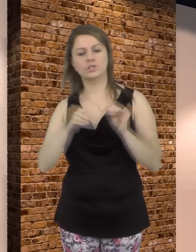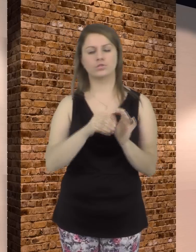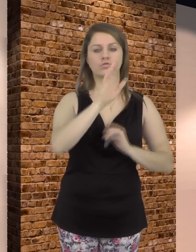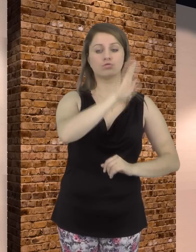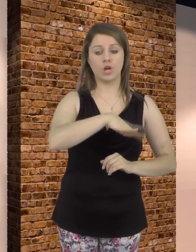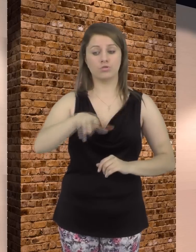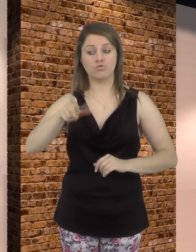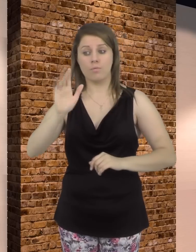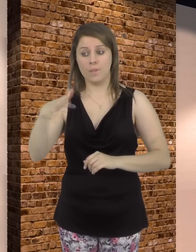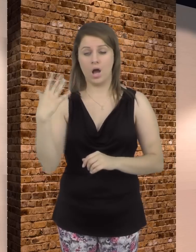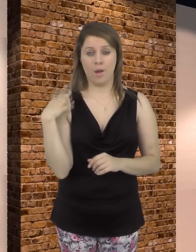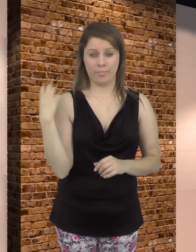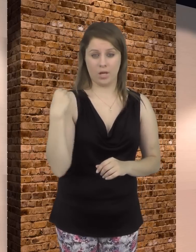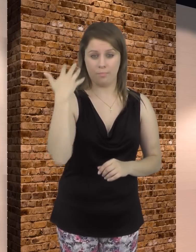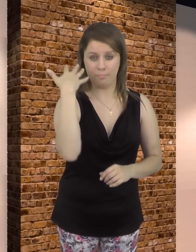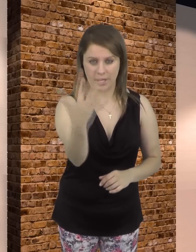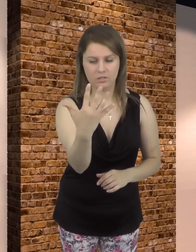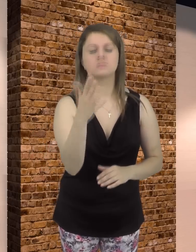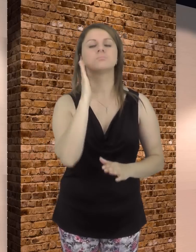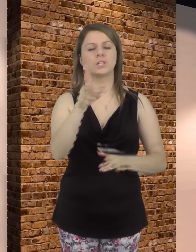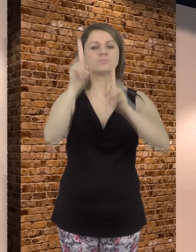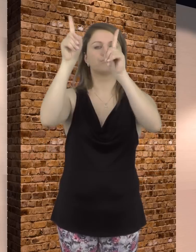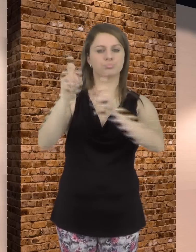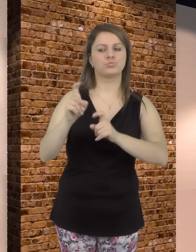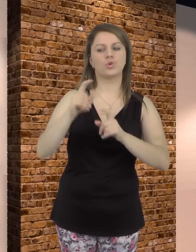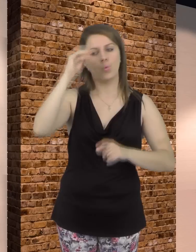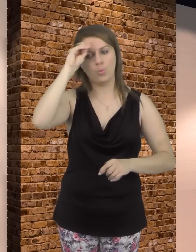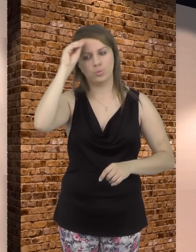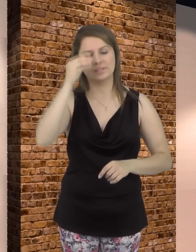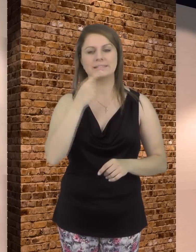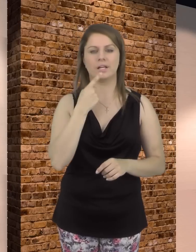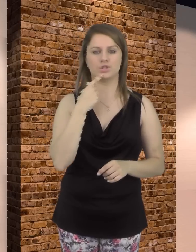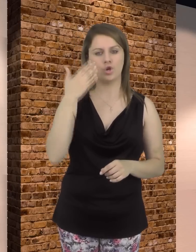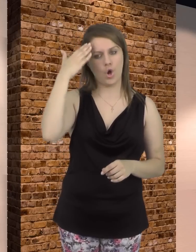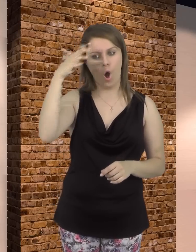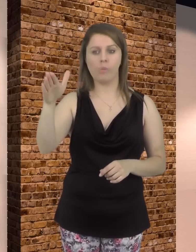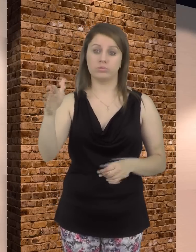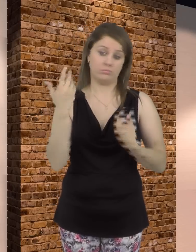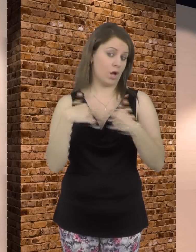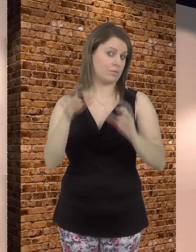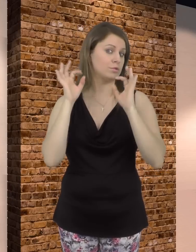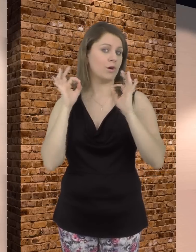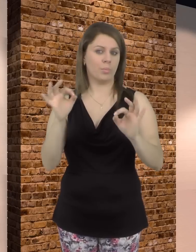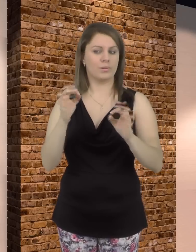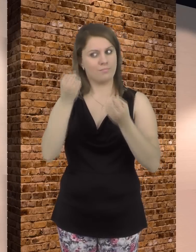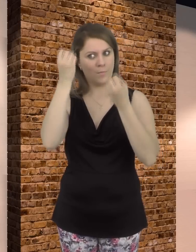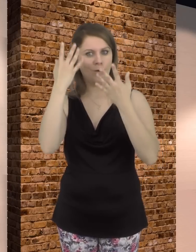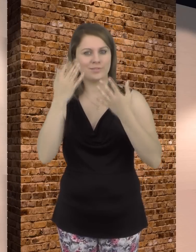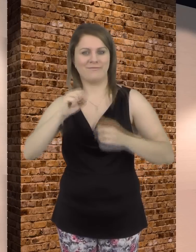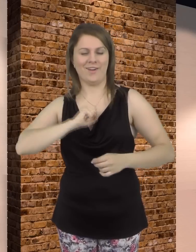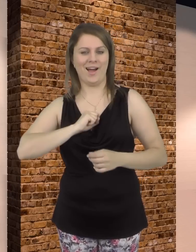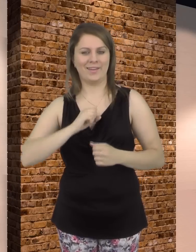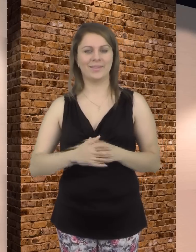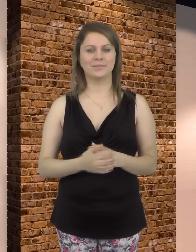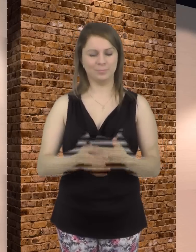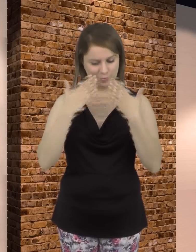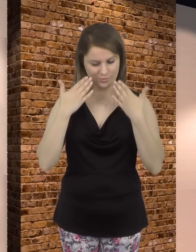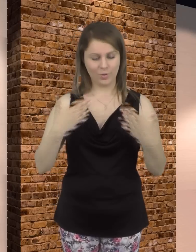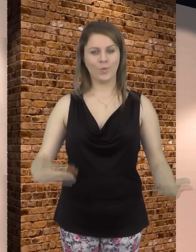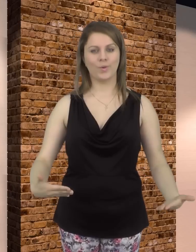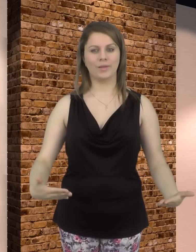Dlatego już 5 latki będą uczyły się języków obcych aby połączyć naukę z zabawą a nie przymusem. Jest to bardzo fajny pomysł